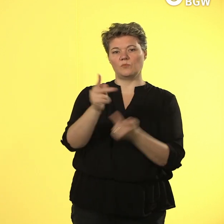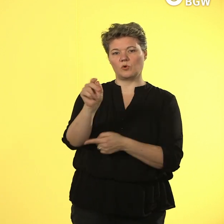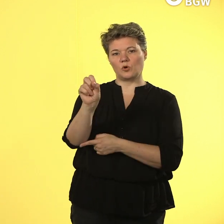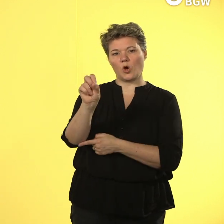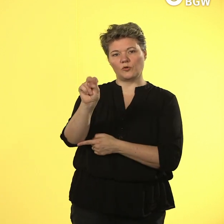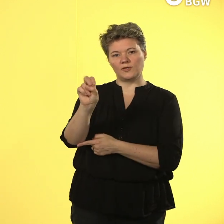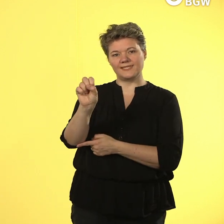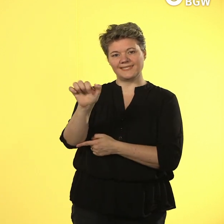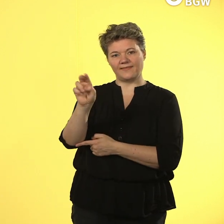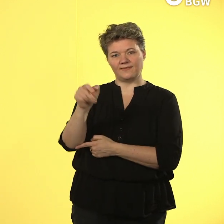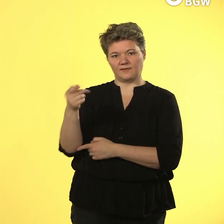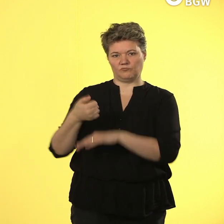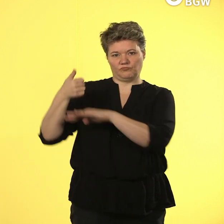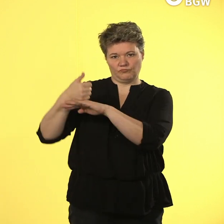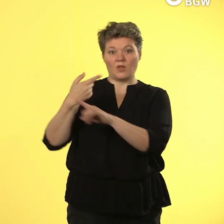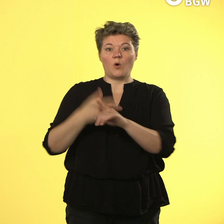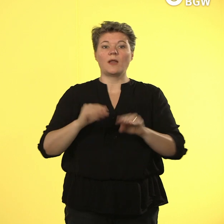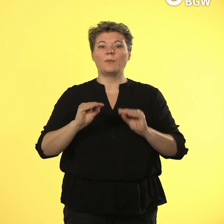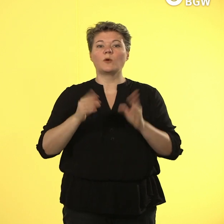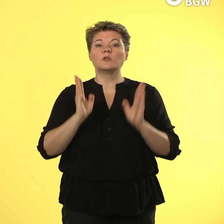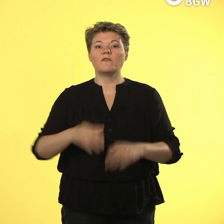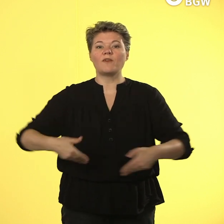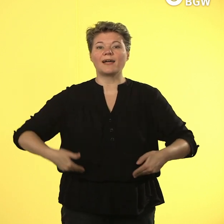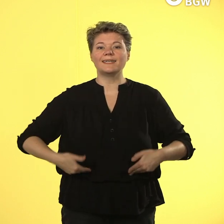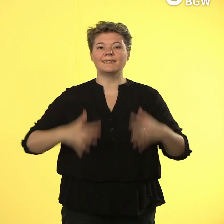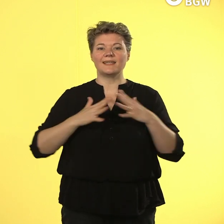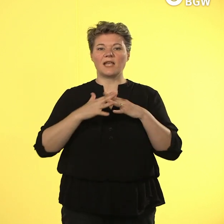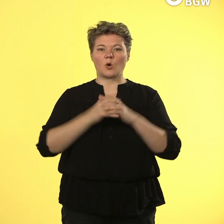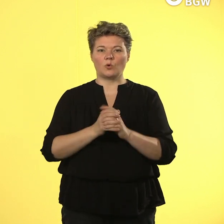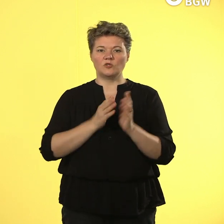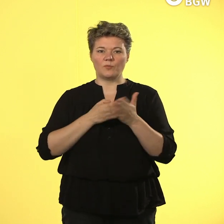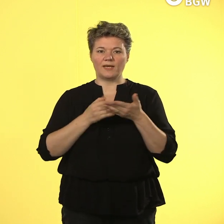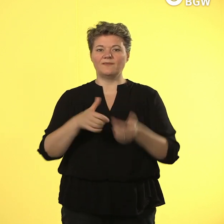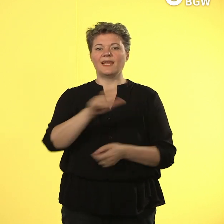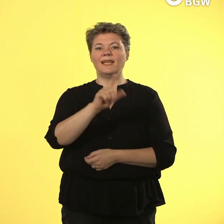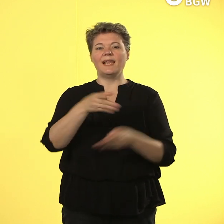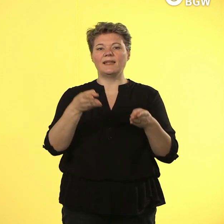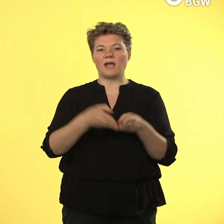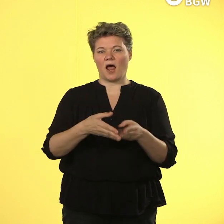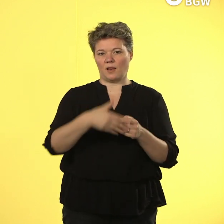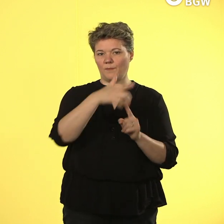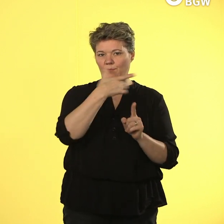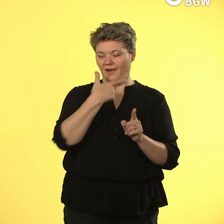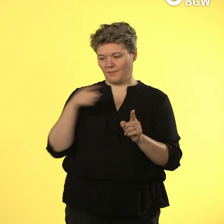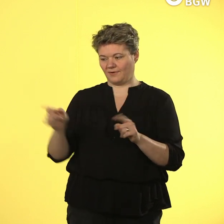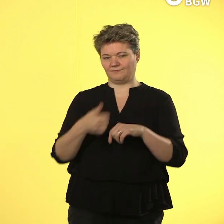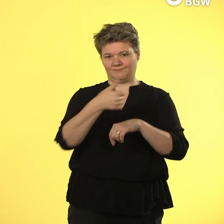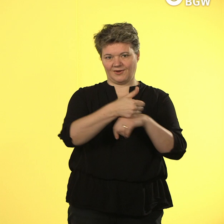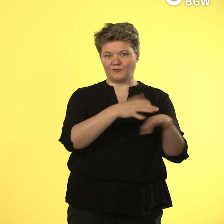der Diakonischen Behindertenhilfe Lilienthal in Bremen. Heißen Sie mit Willkommen Herrn Volker Dietzel. Herr Dietzel! (Herr Dietzel) Danke schön.